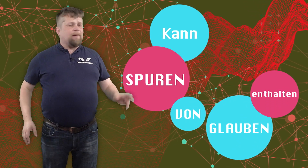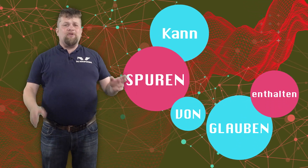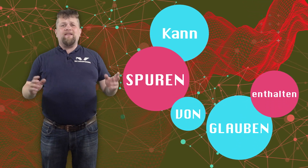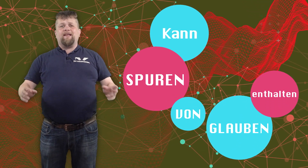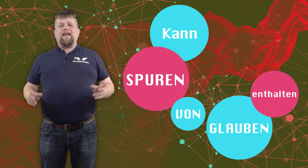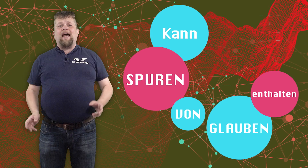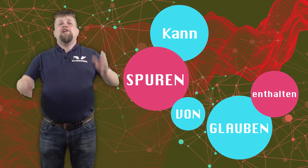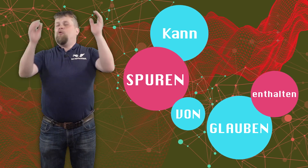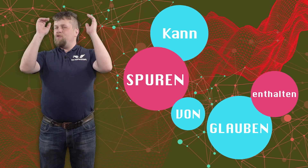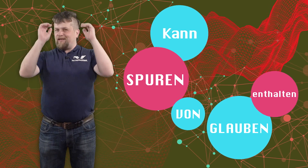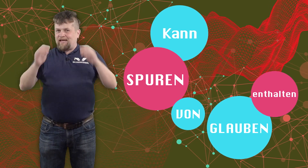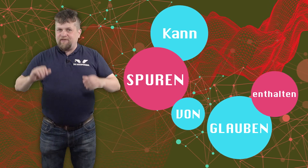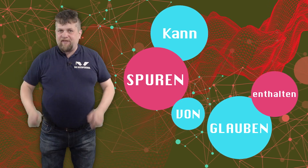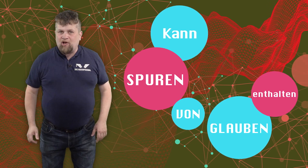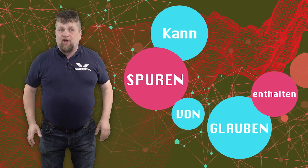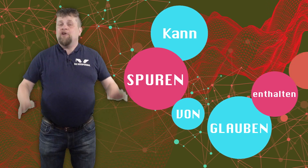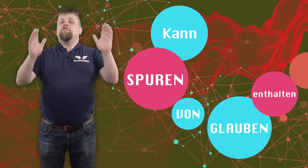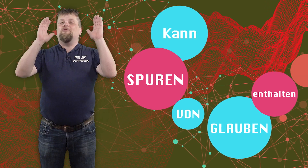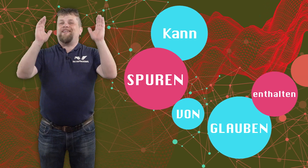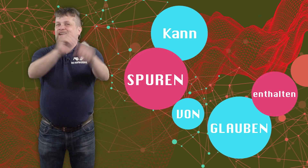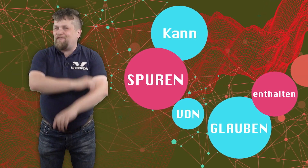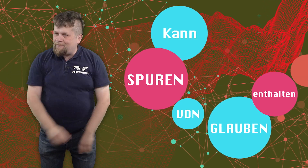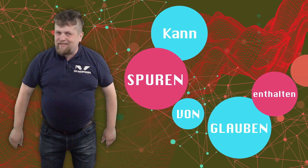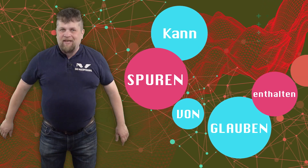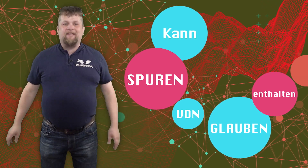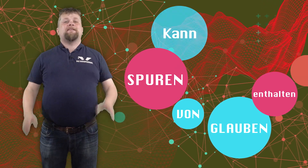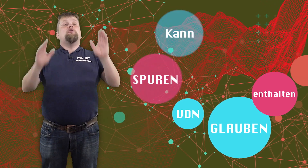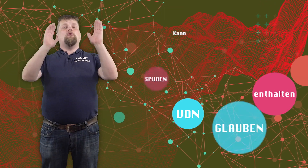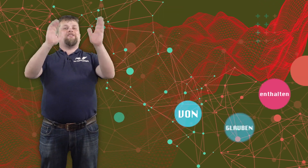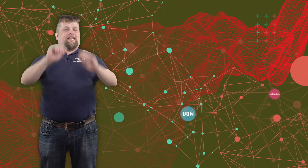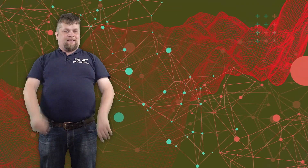abonniert den Kanal und aktiviert die Glocke. Nur dann verpasst ihr nichts. Los geht’s!